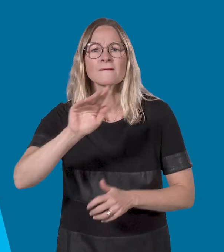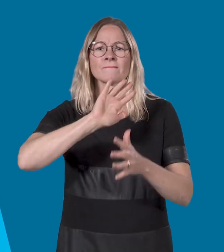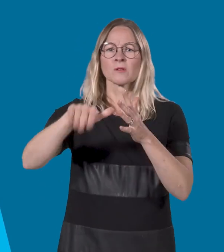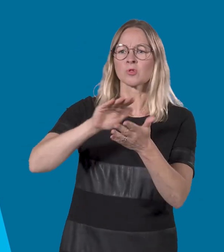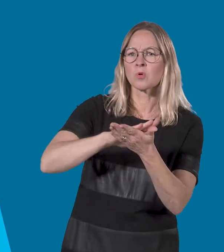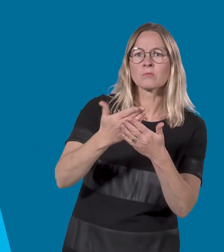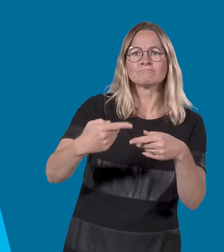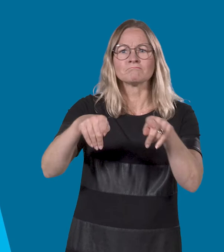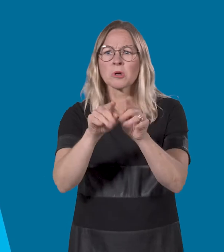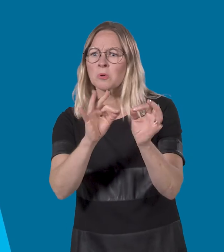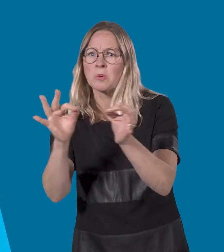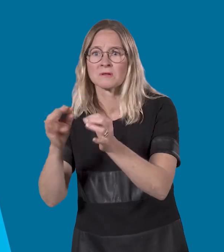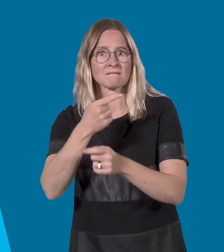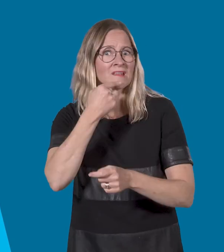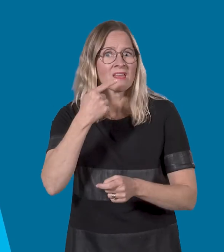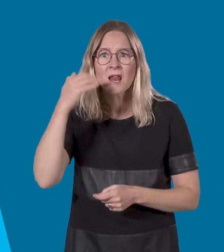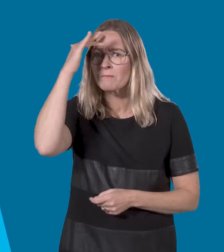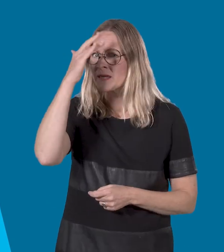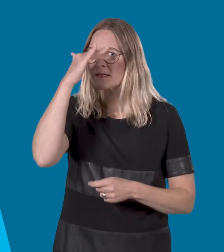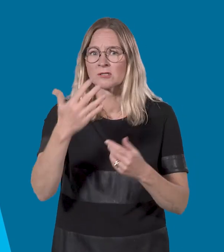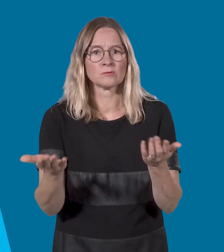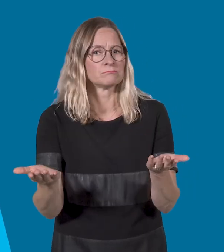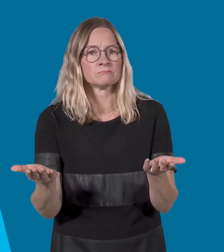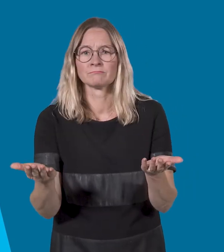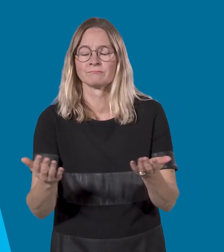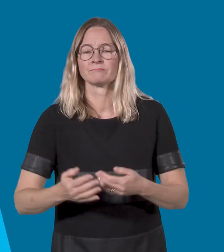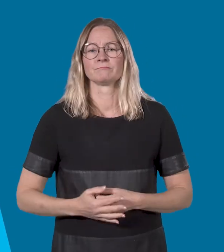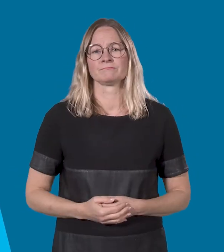miten viittomakielen tulkkaus toteutetaan sote-palveluissa.